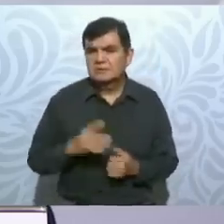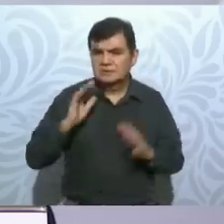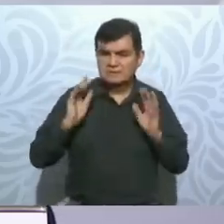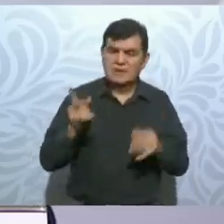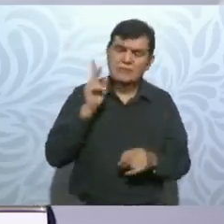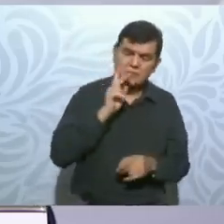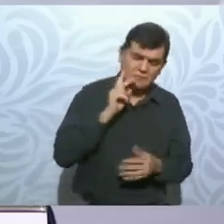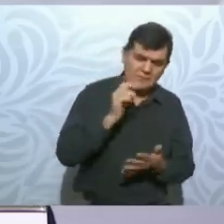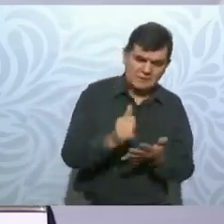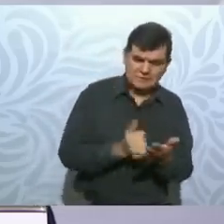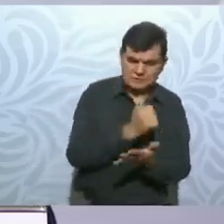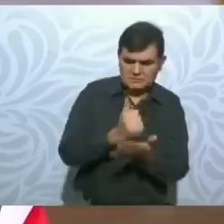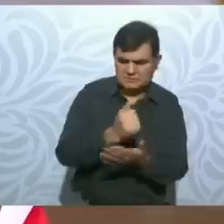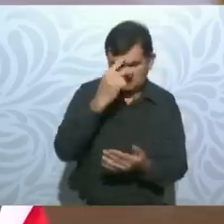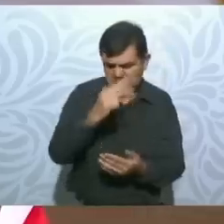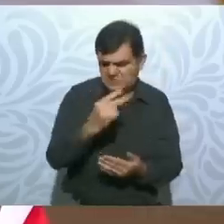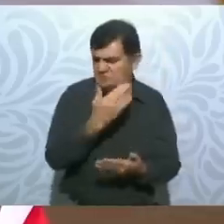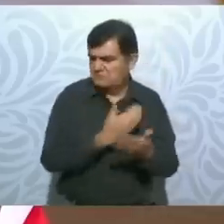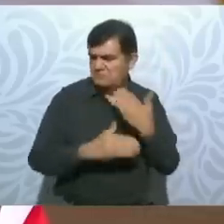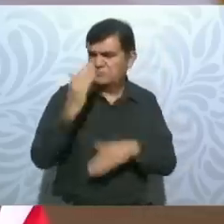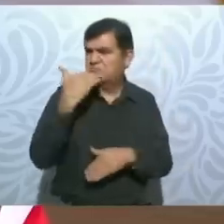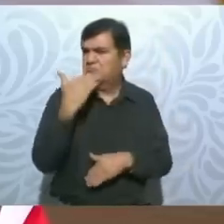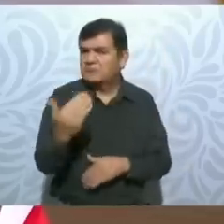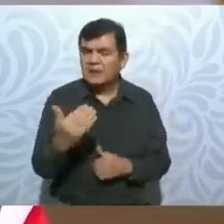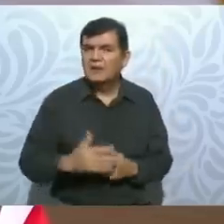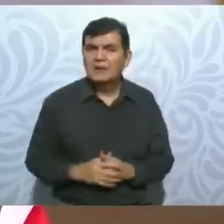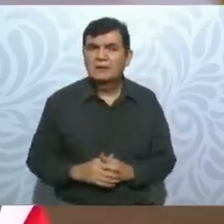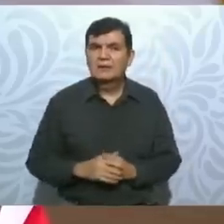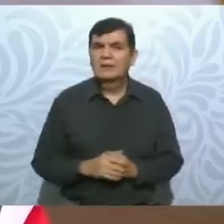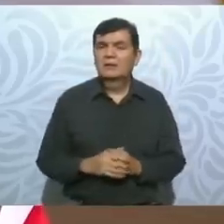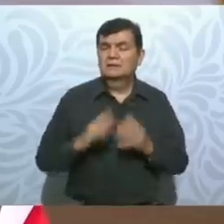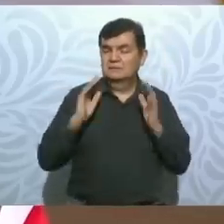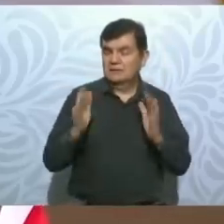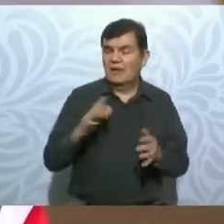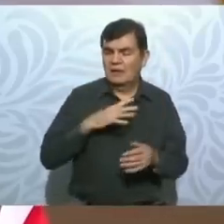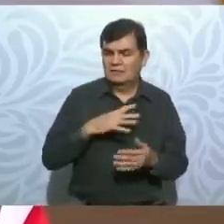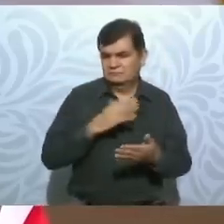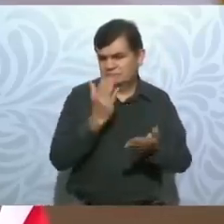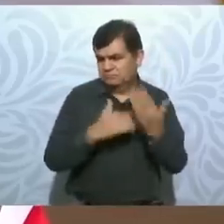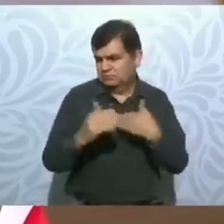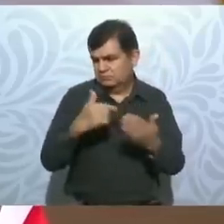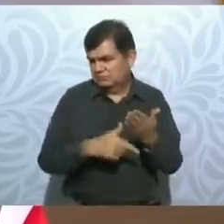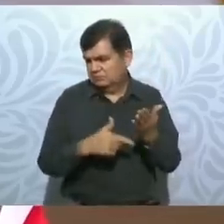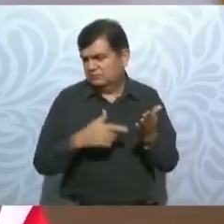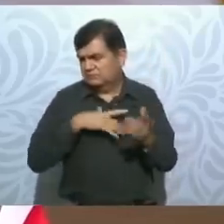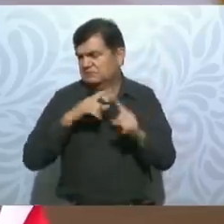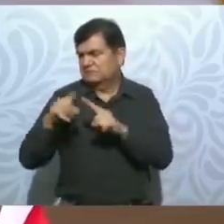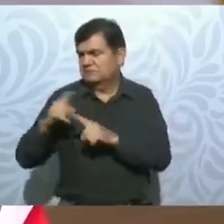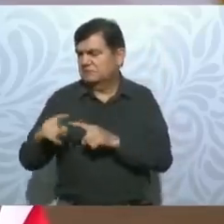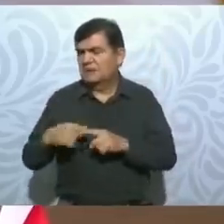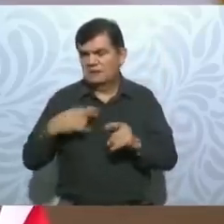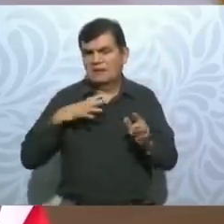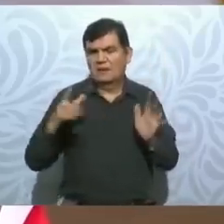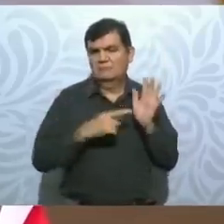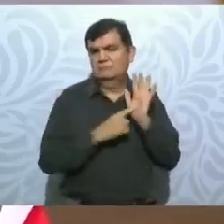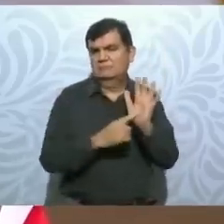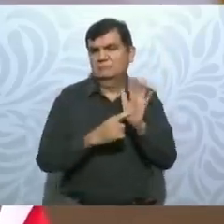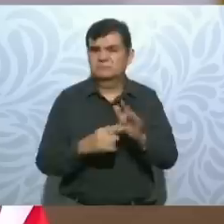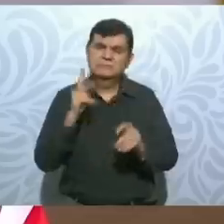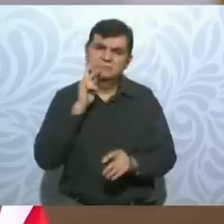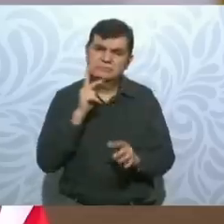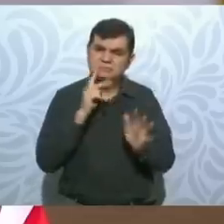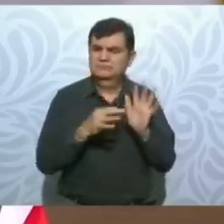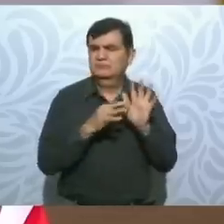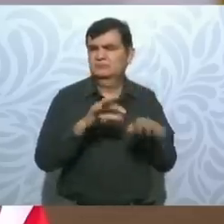Ciudad de México nos dio resultados y ya tenemos resultados en muchas áreas eh Así que yo sé y es